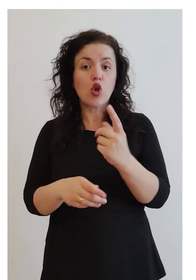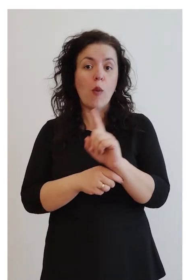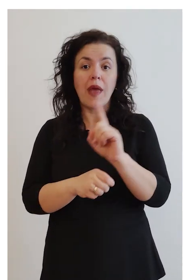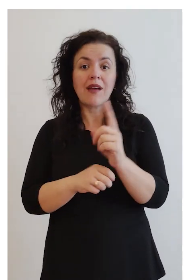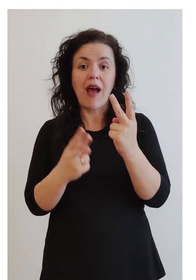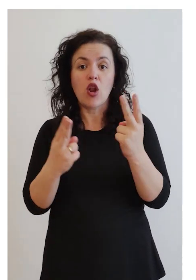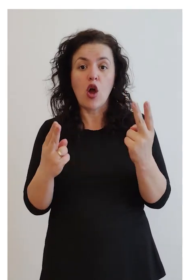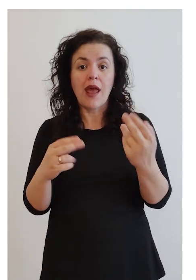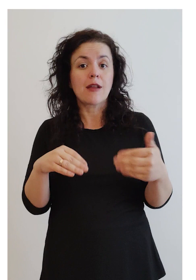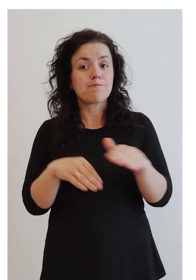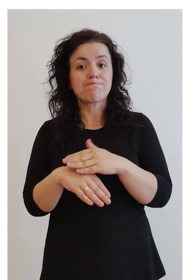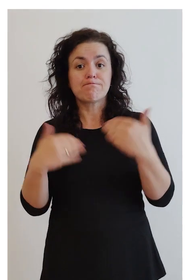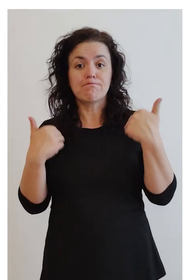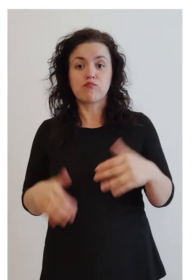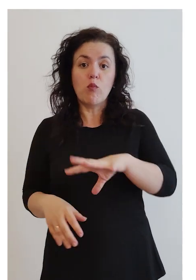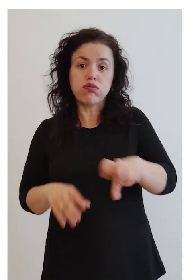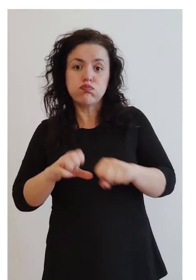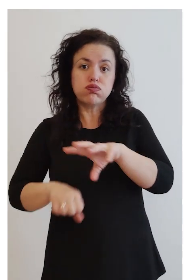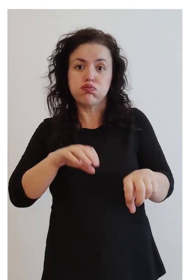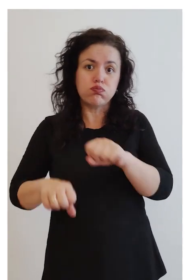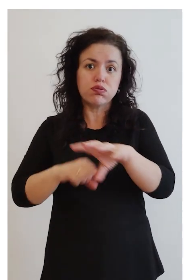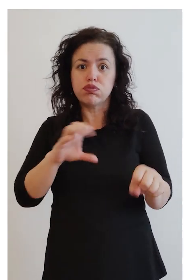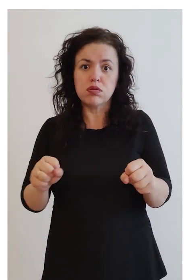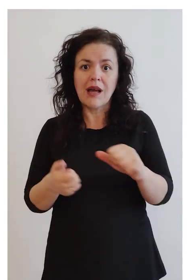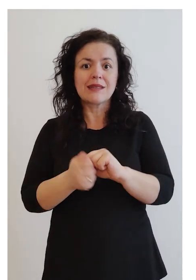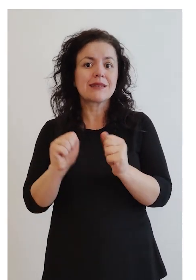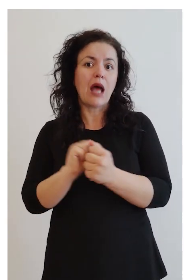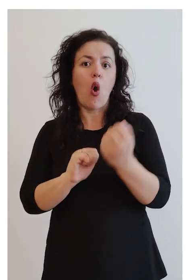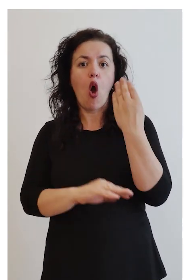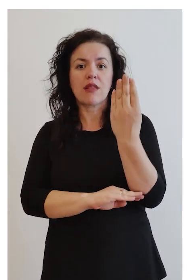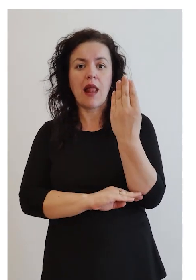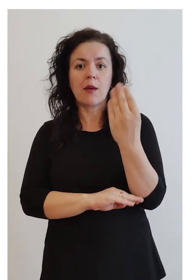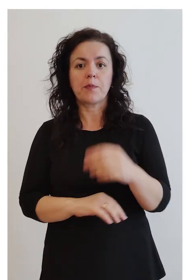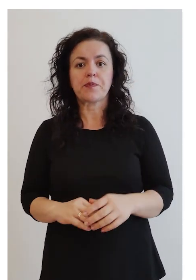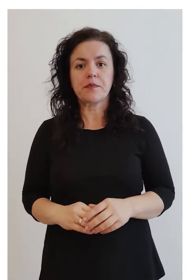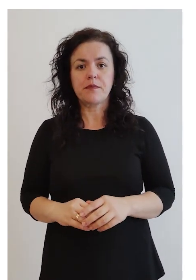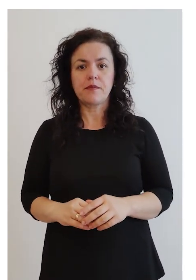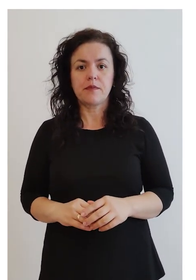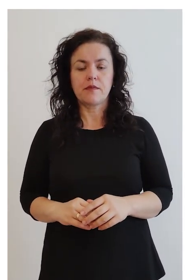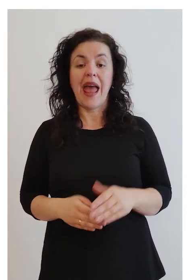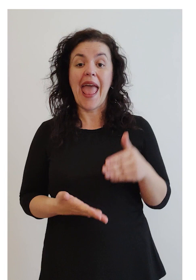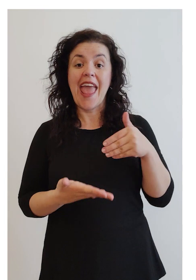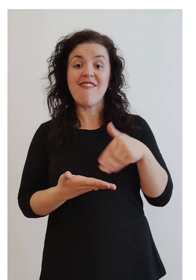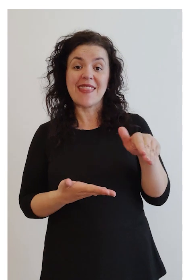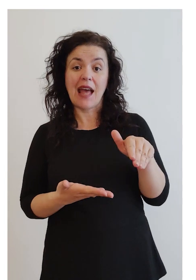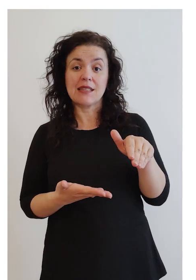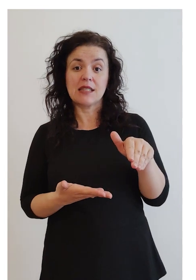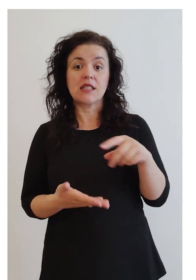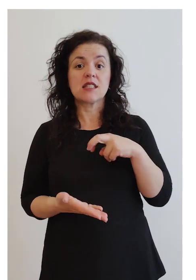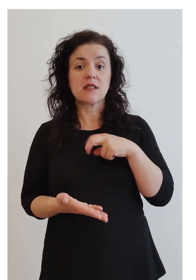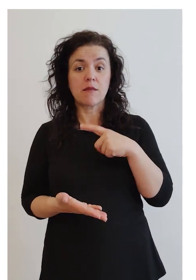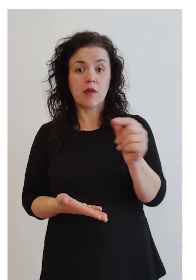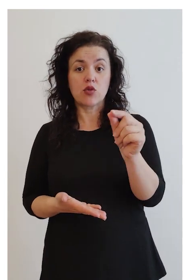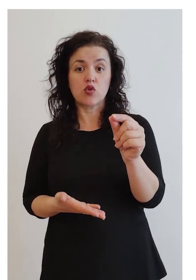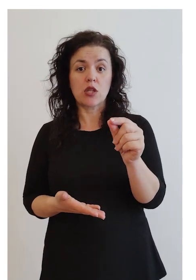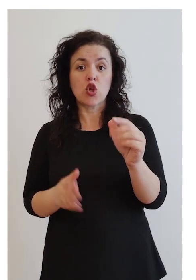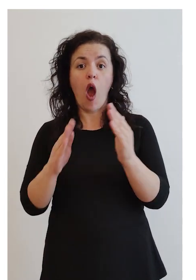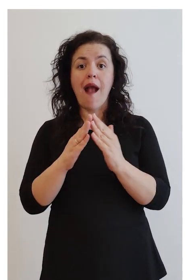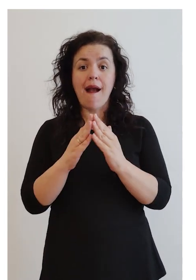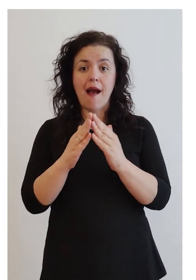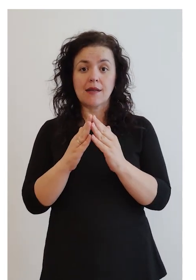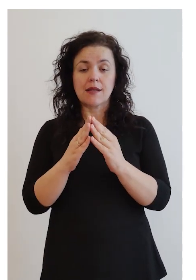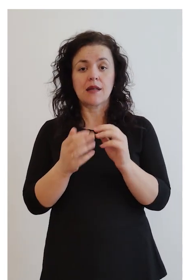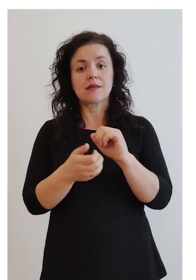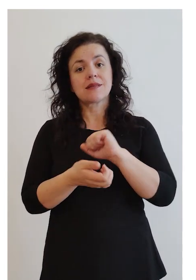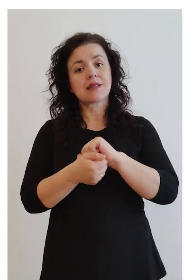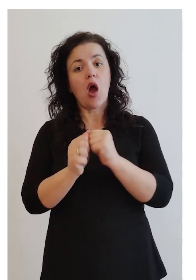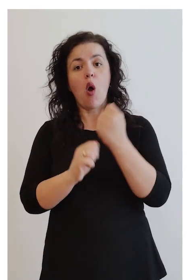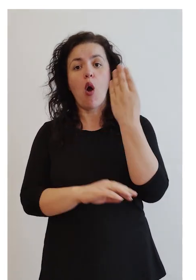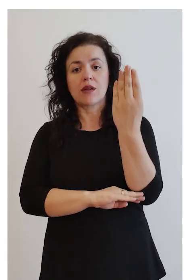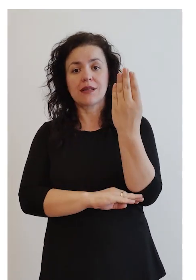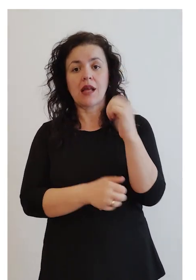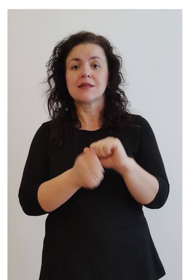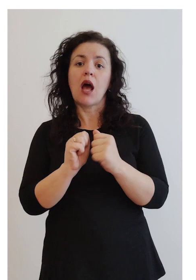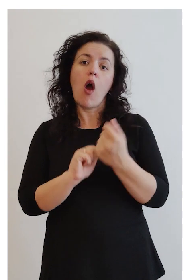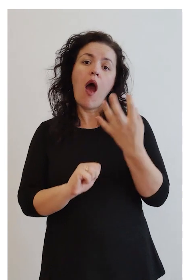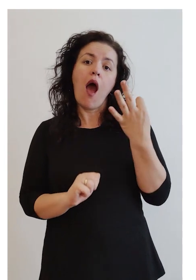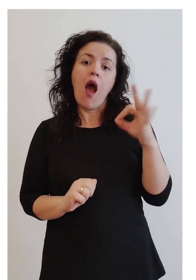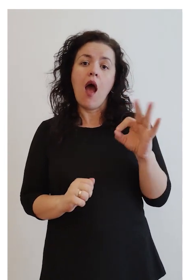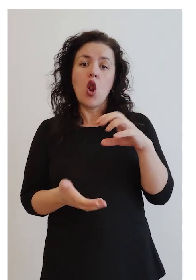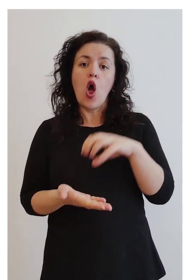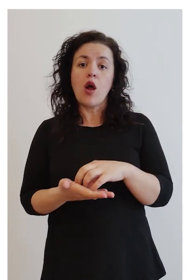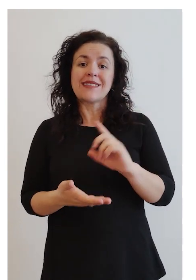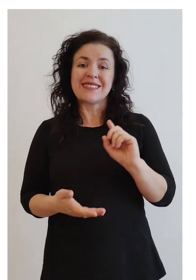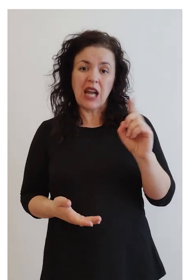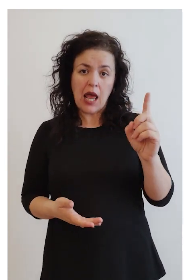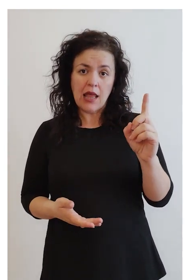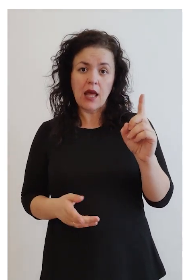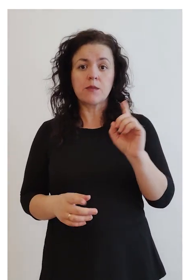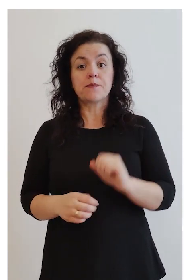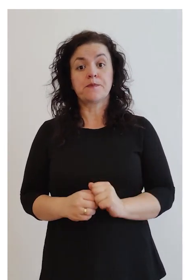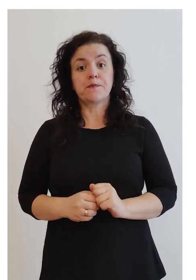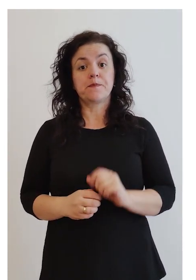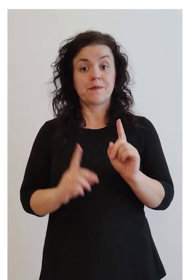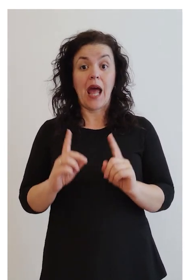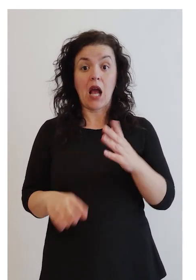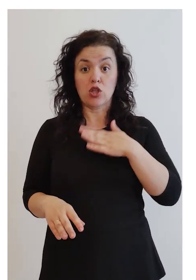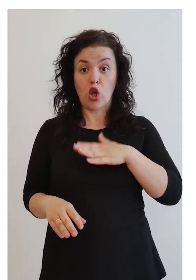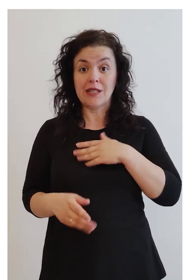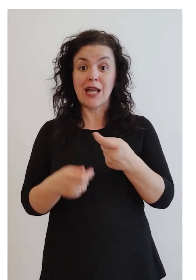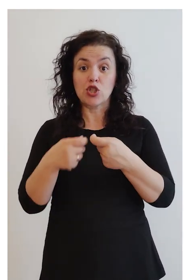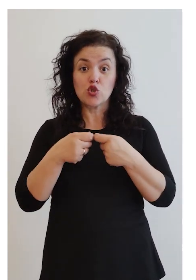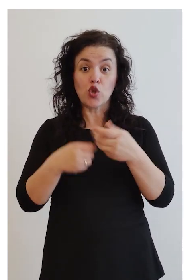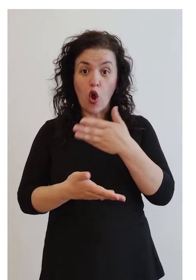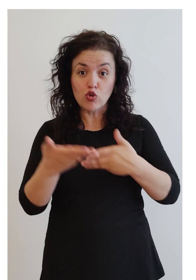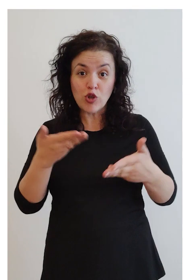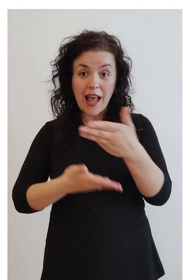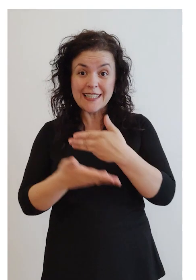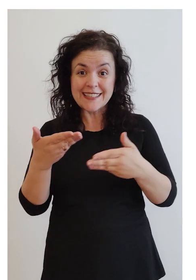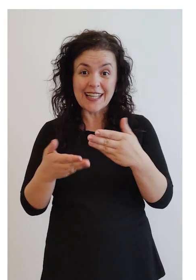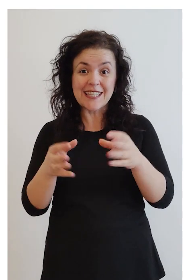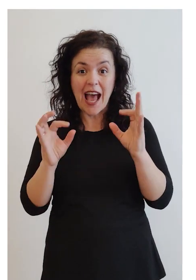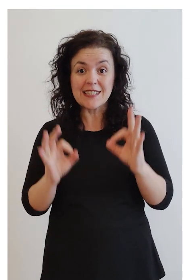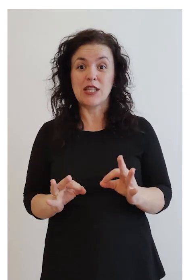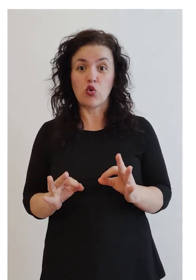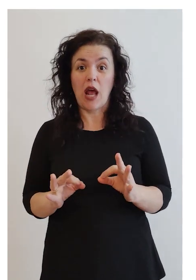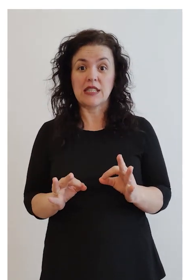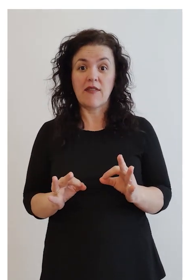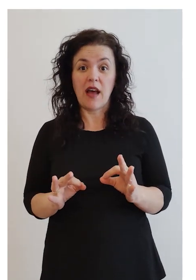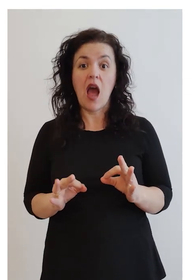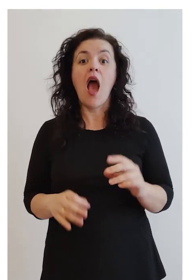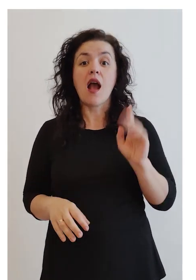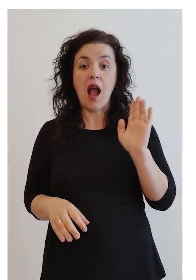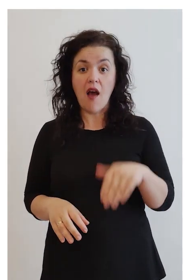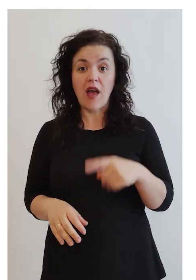Evitați să vă duceți într-o casă, la un hotel sau în orice alt loc străin. Dacă doriți să socializați în acest fel, asigurați-vă că aveți un loc familiar, public și sigur pe care îl puteți alege.